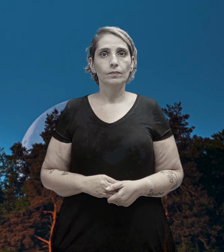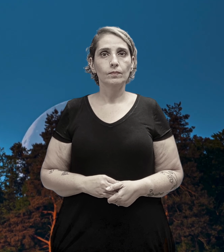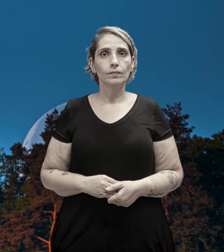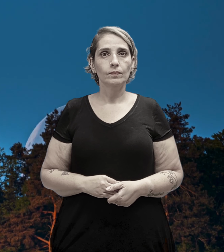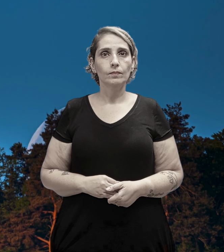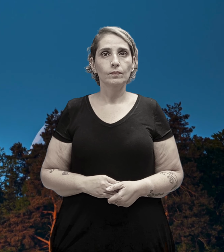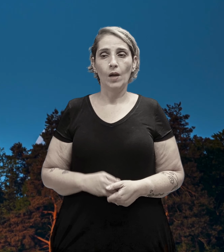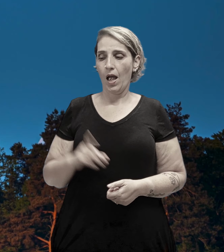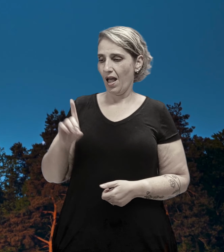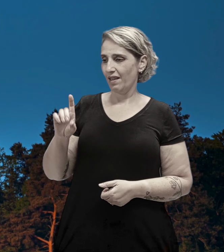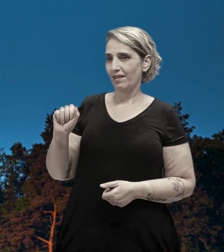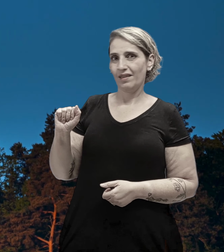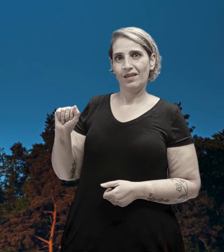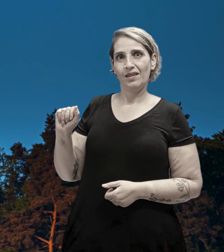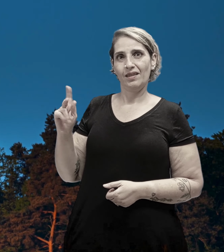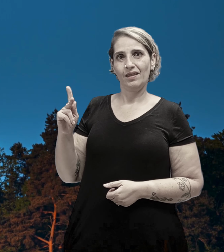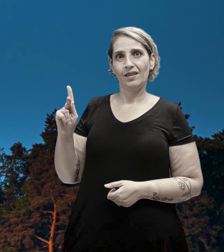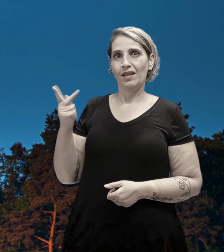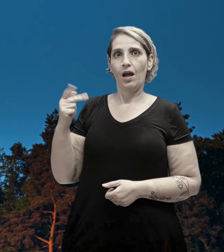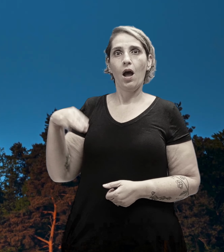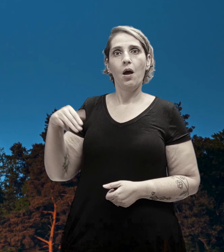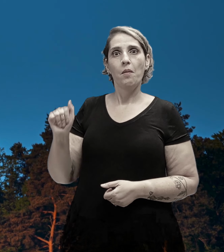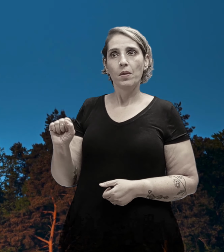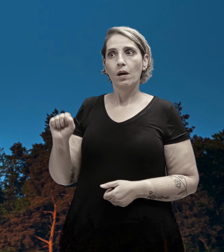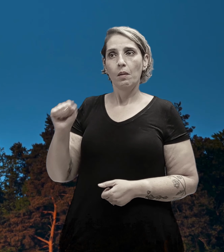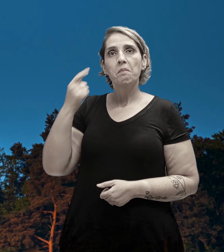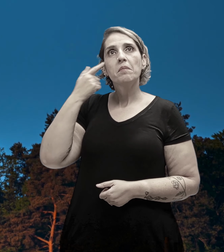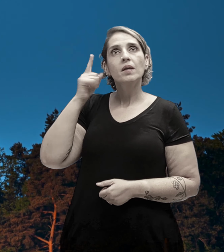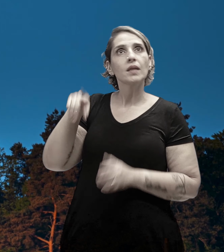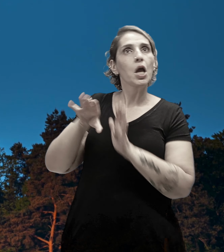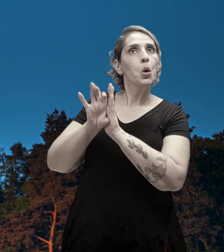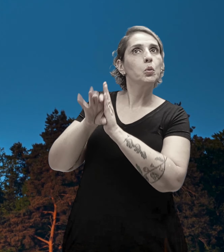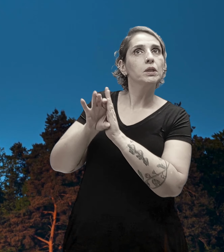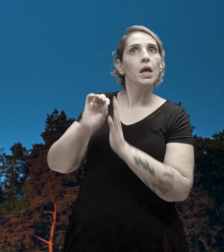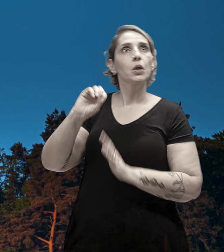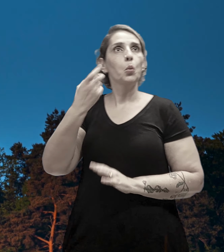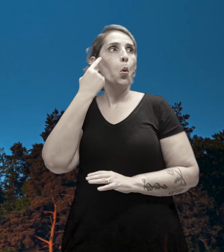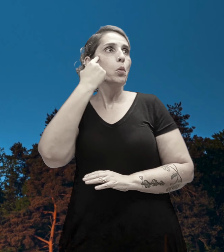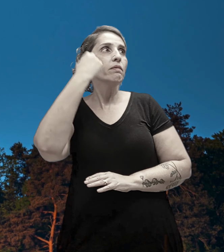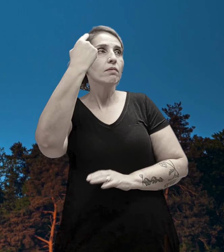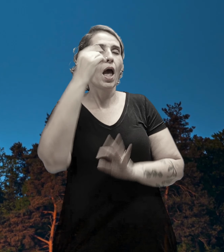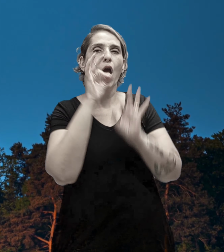O Dharma não é apenas um conceito, nem uma ideia distante.